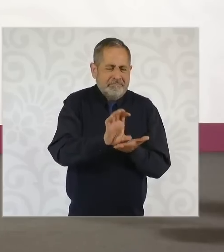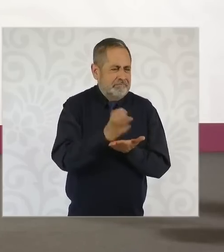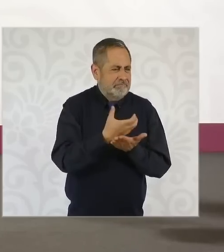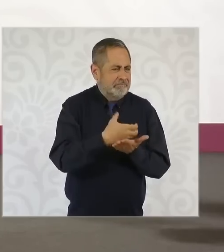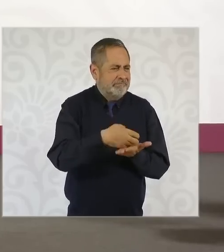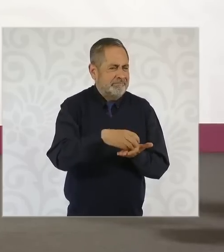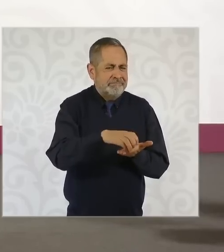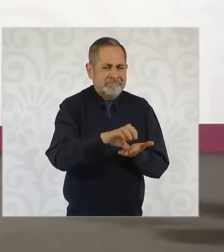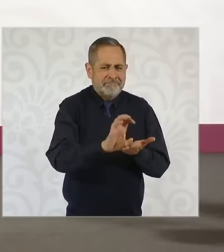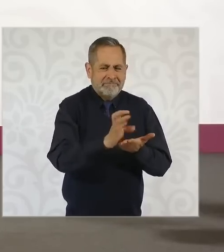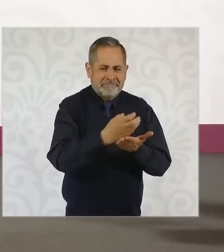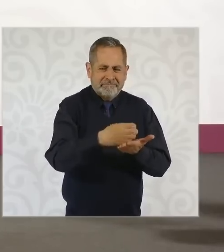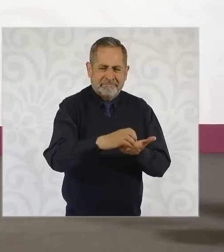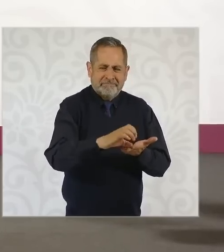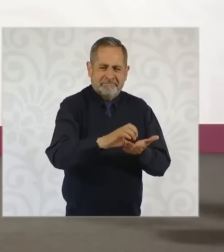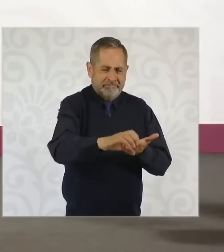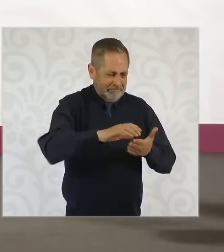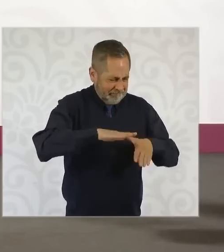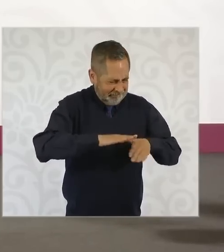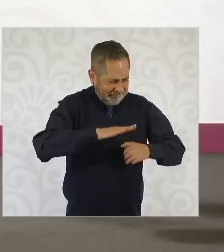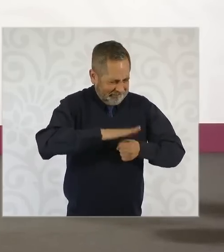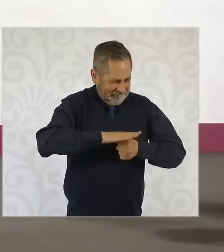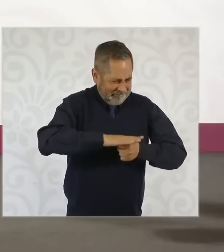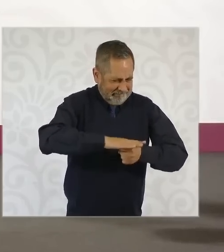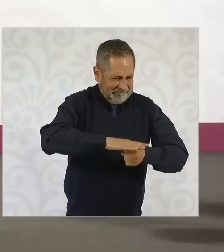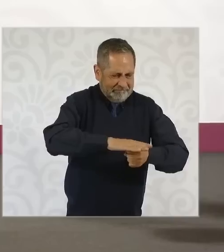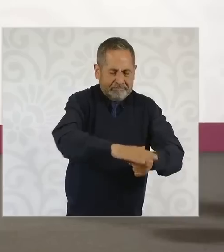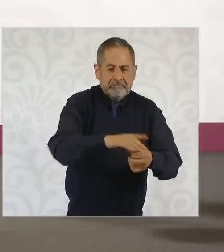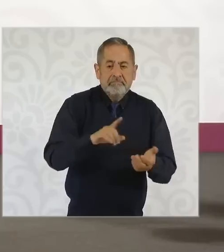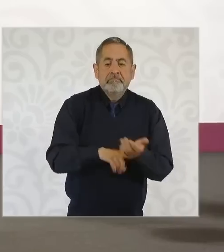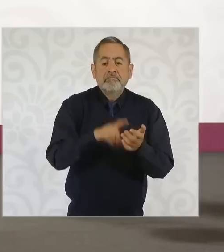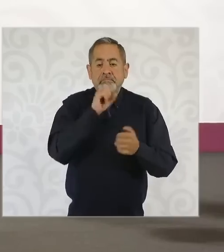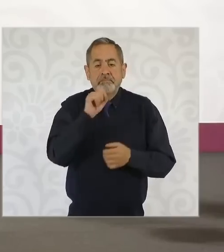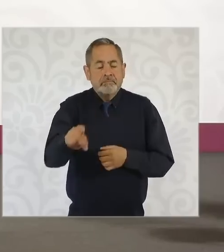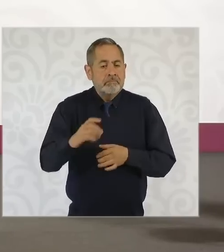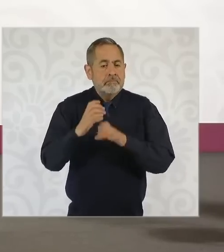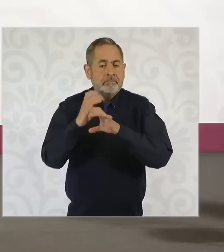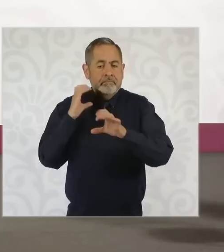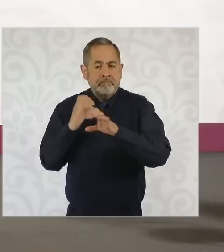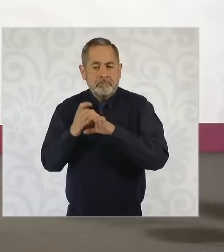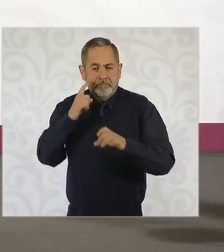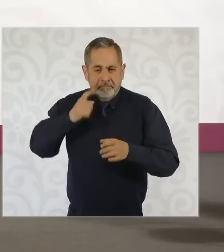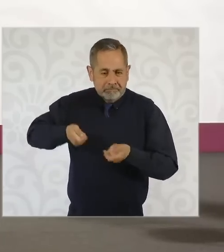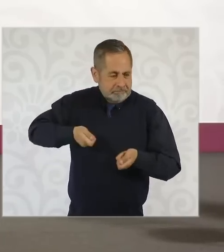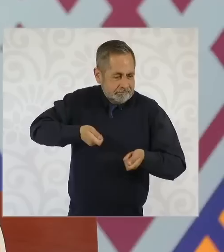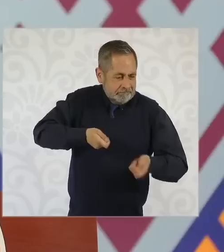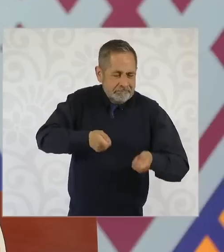a adquirir y vamos a adquirir pipas para el riego para lo que es la emulsión con lo que se pega